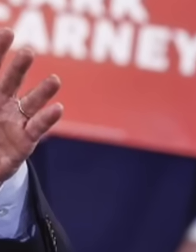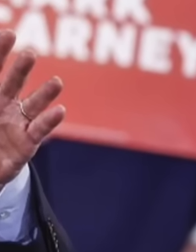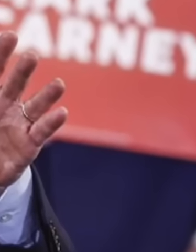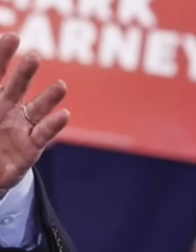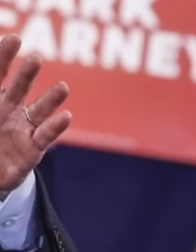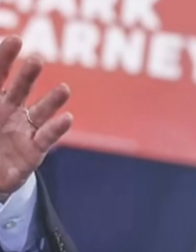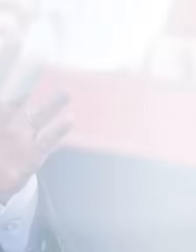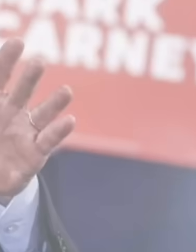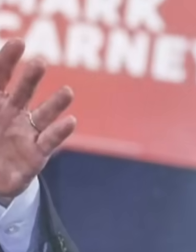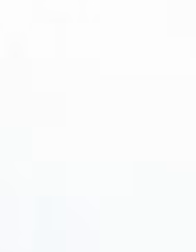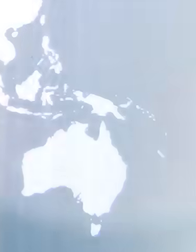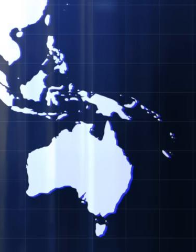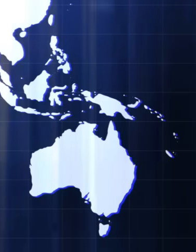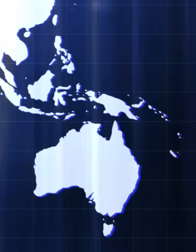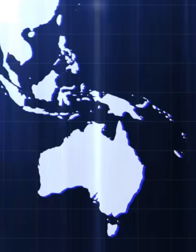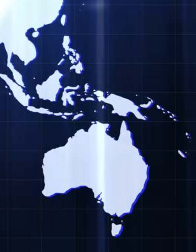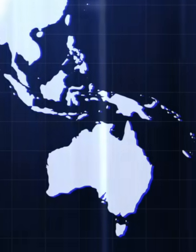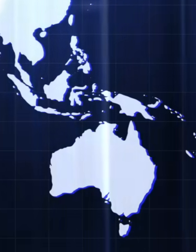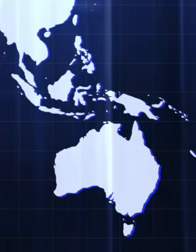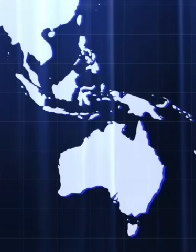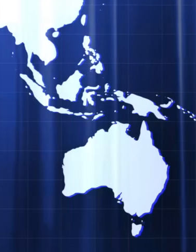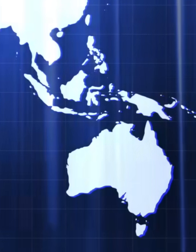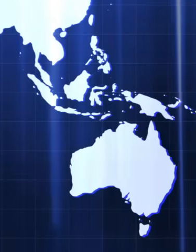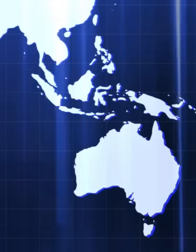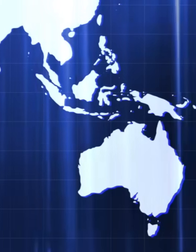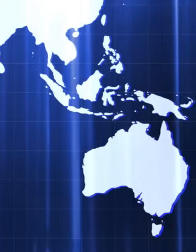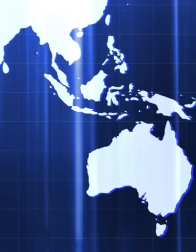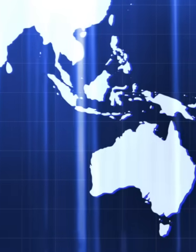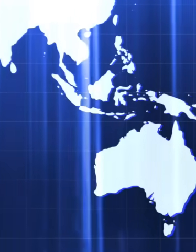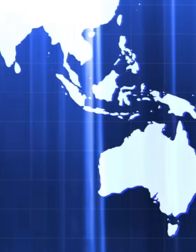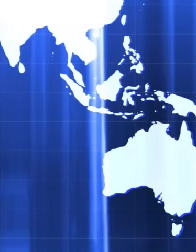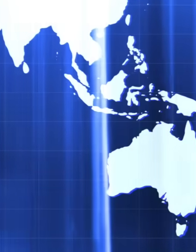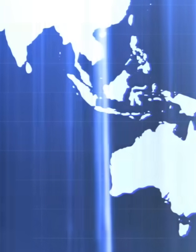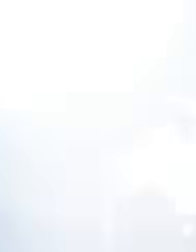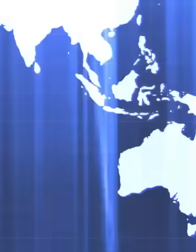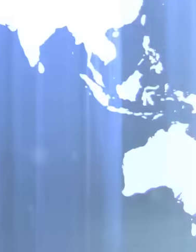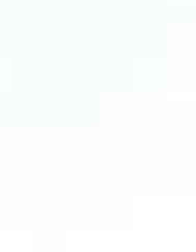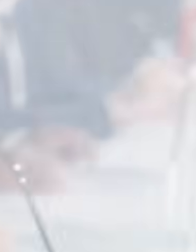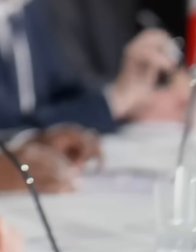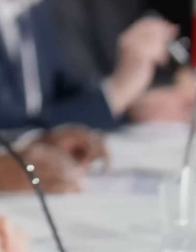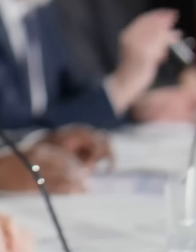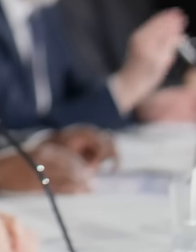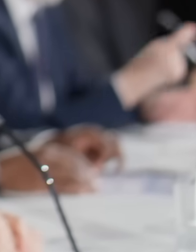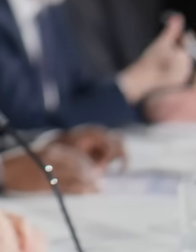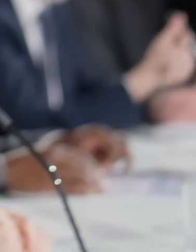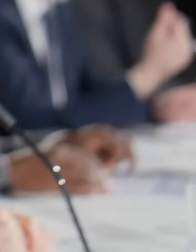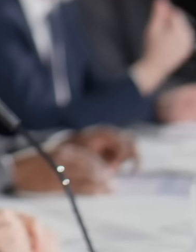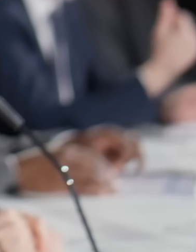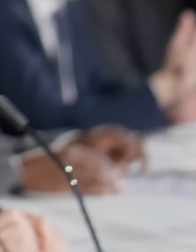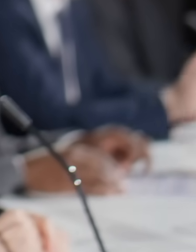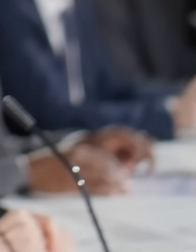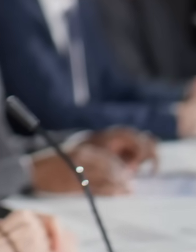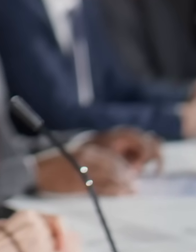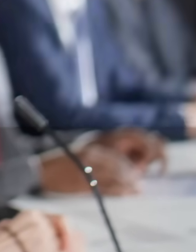extendió la invitación a México Brasil India y otras naciones para formar parte de la cumbre